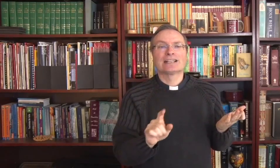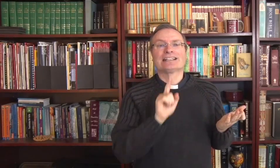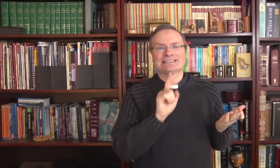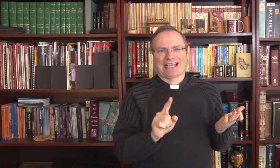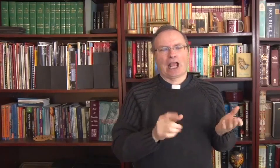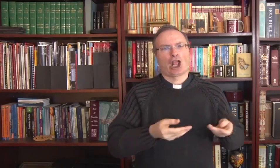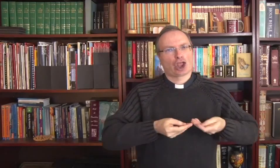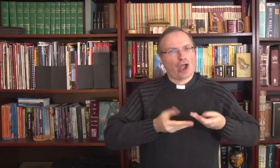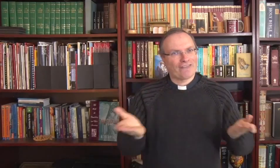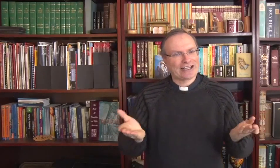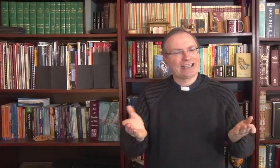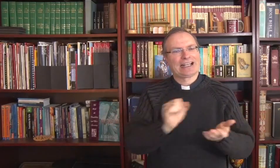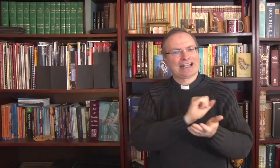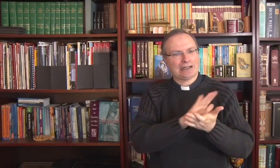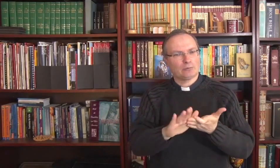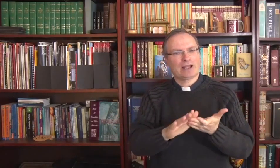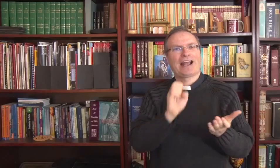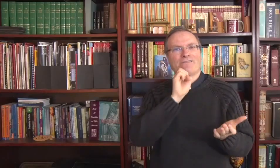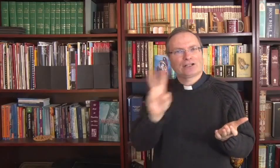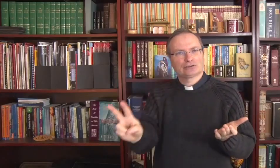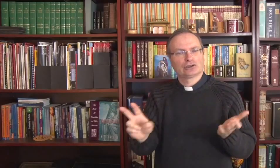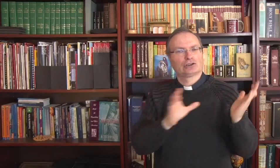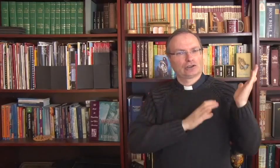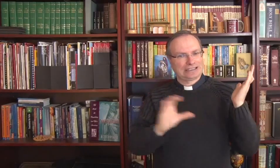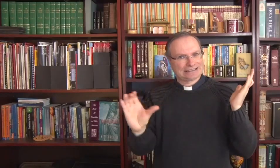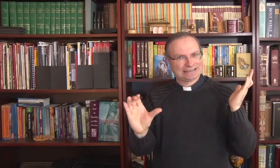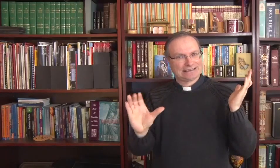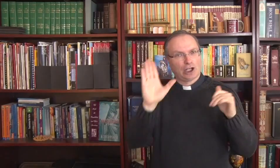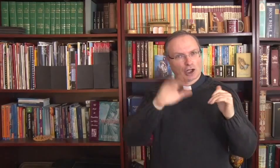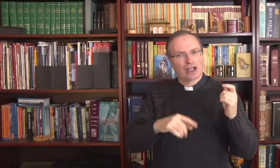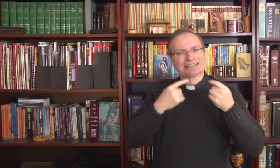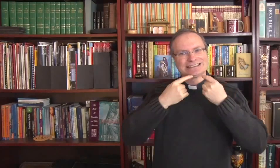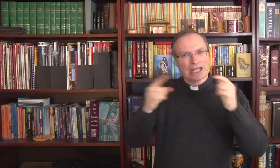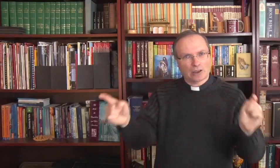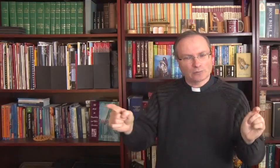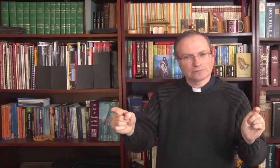C’est d’offrir gratuitement l’Évangile [de Christ] que j’annonce,